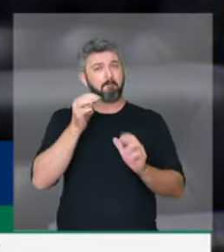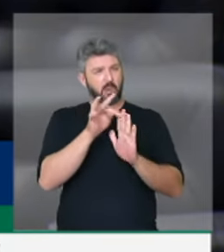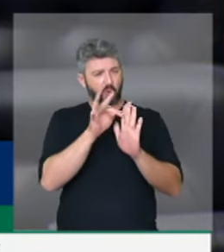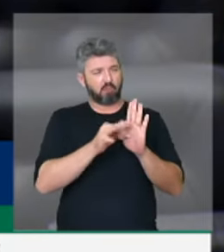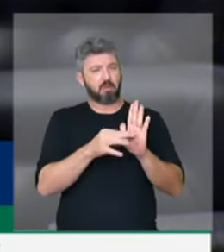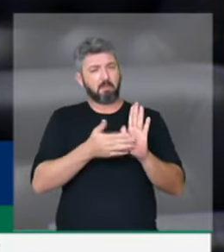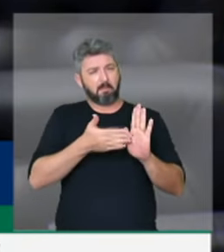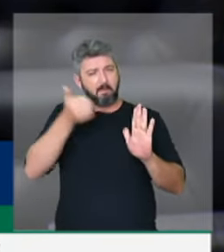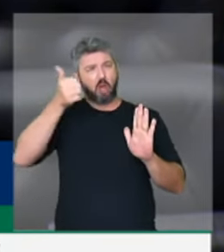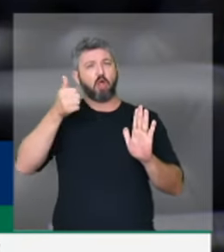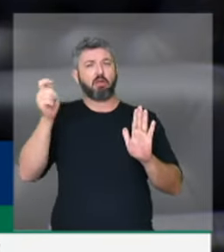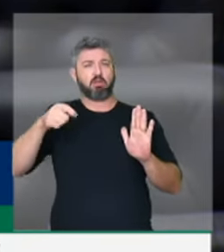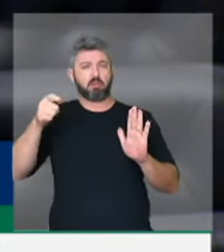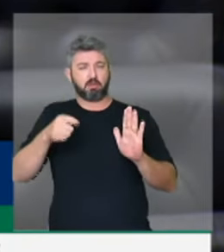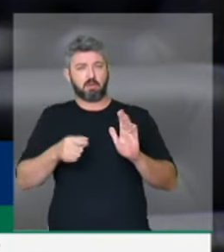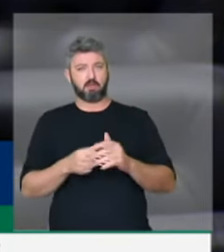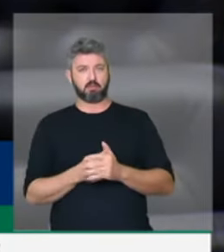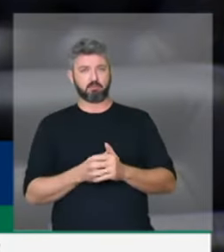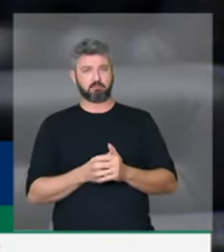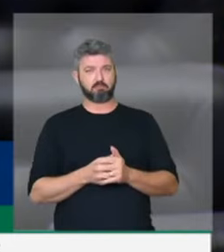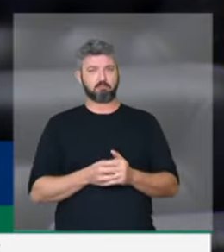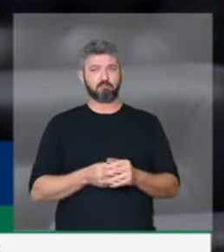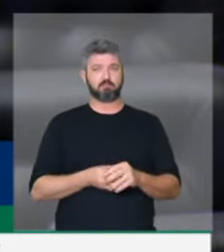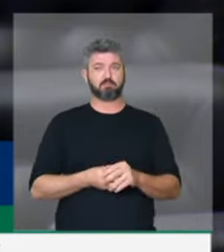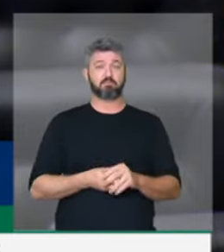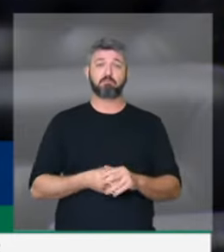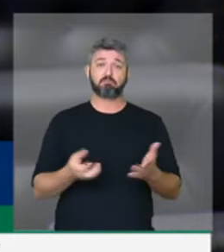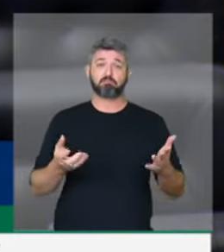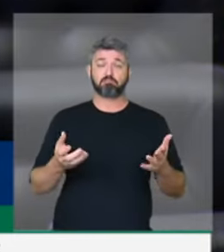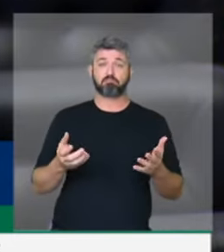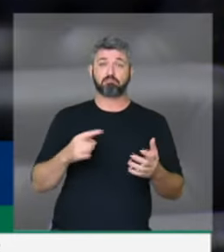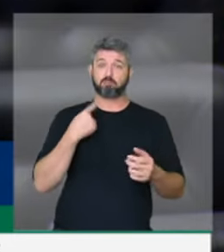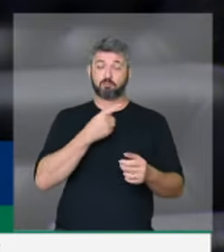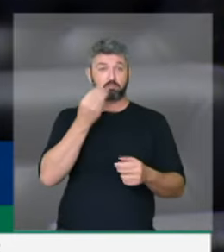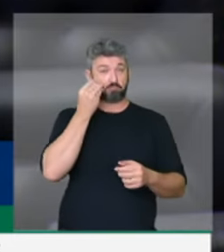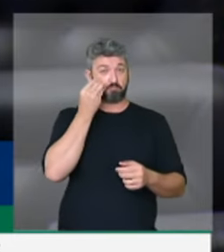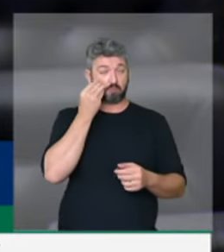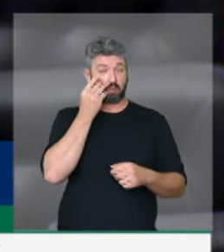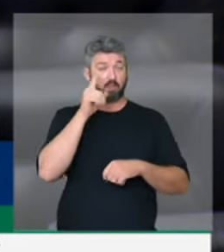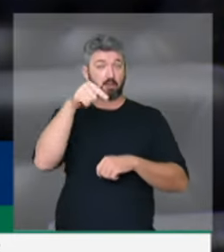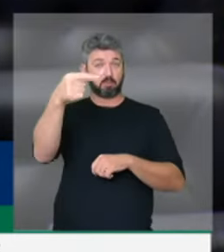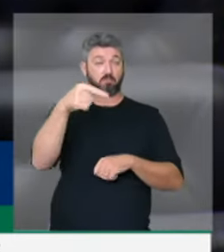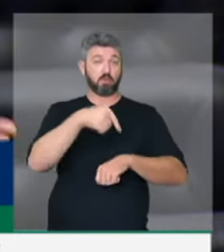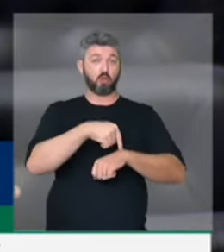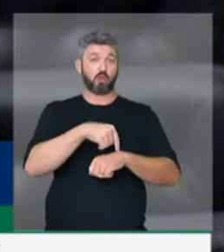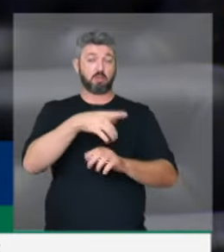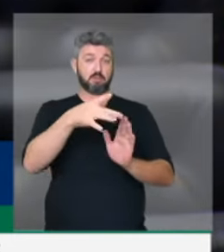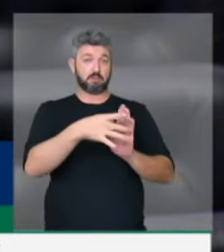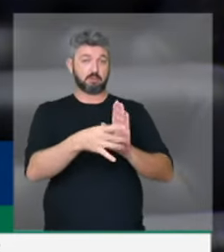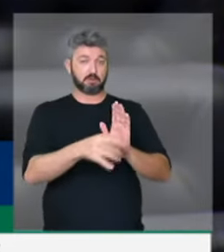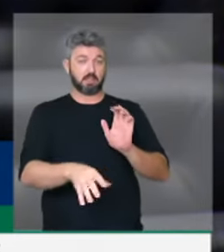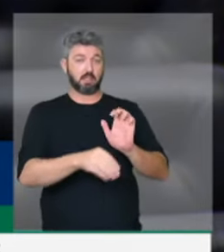MELHORADAS E ISSO NÓS TENTAREMOS FAZER ATRAVÀS DE EMENDAS APRESENTADAS AQUI NO PLENÁRIO QUE IREMOS VOTAR EM SEGUIDA. MAS, NO SEU ASPECTO